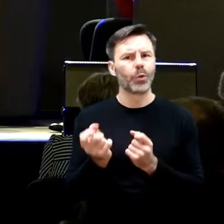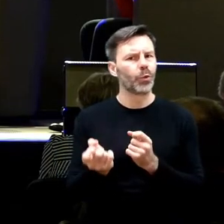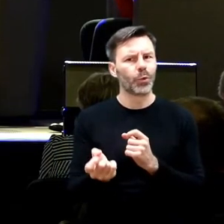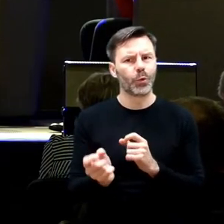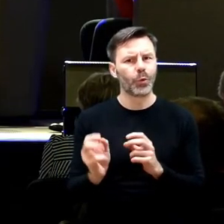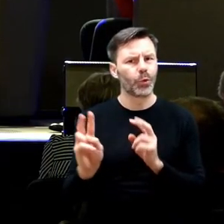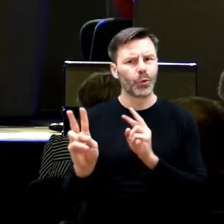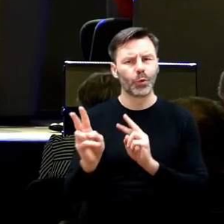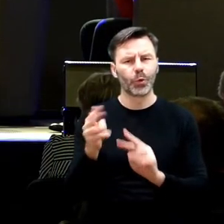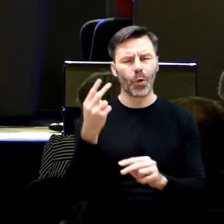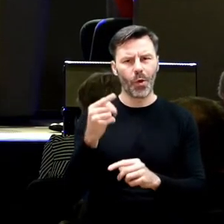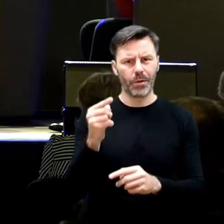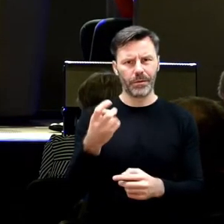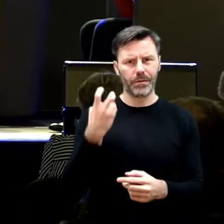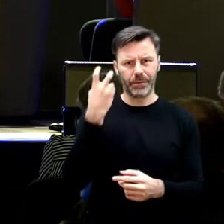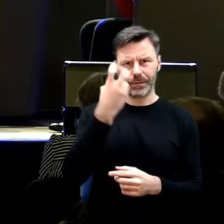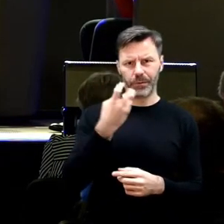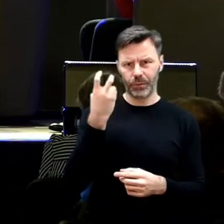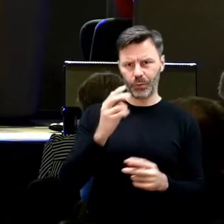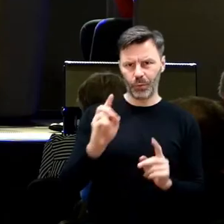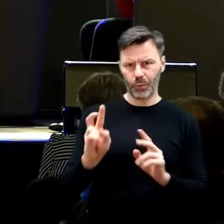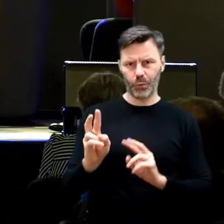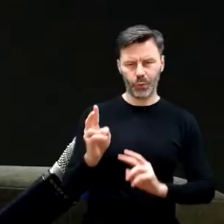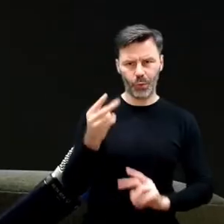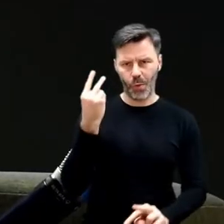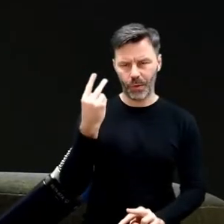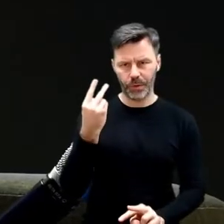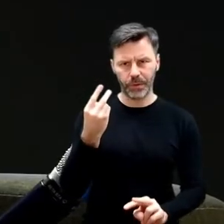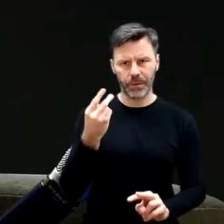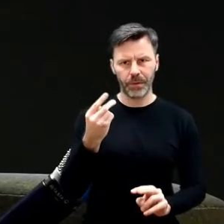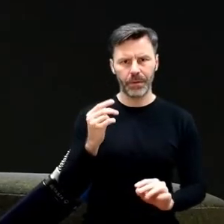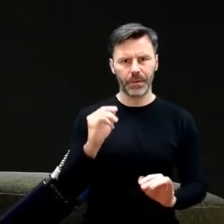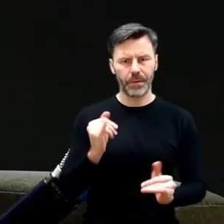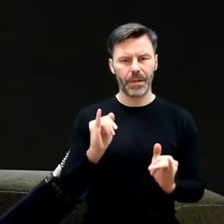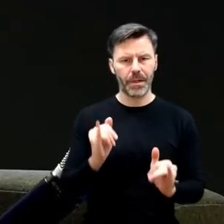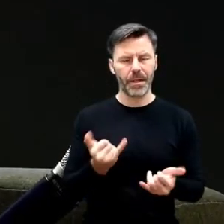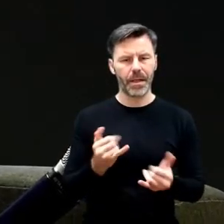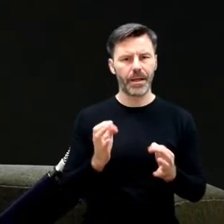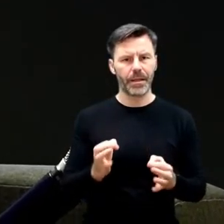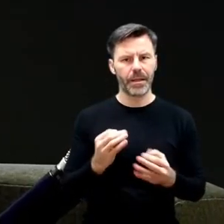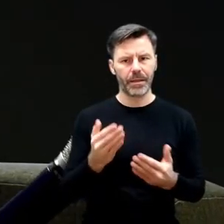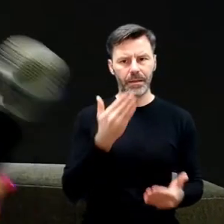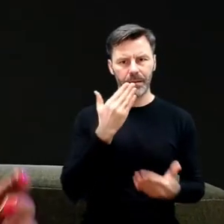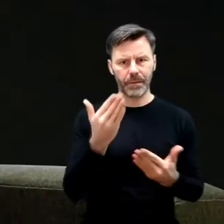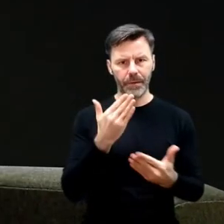i na jakim etapie właśnie teraz są te inwestycje w Stalowej Woli.